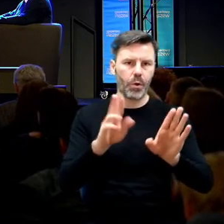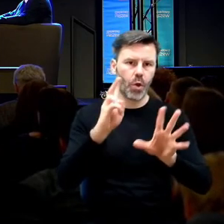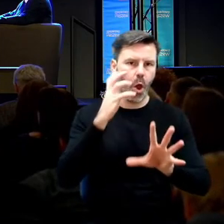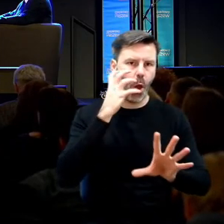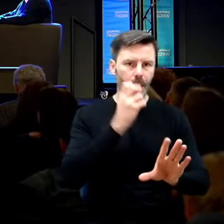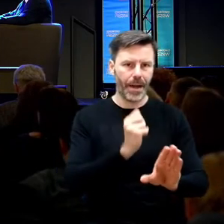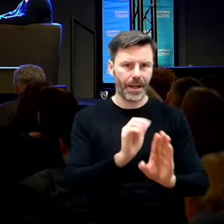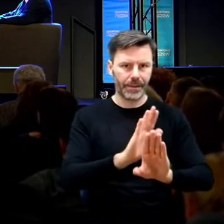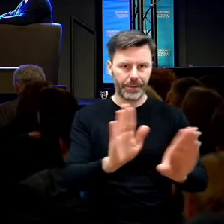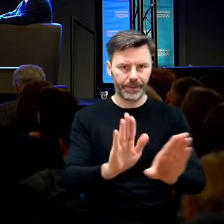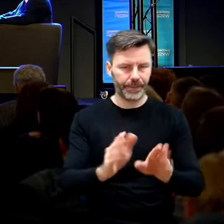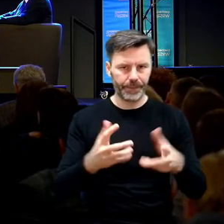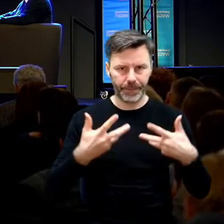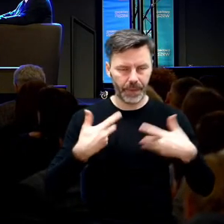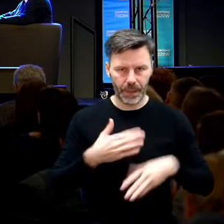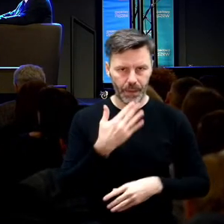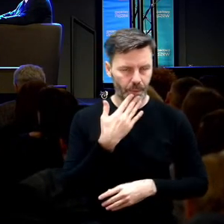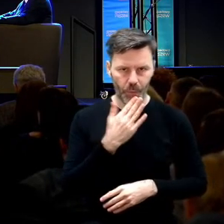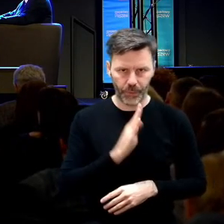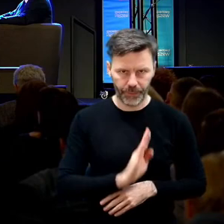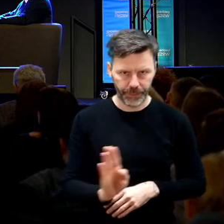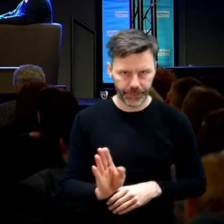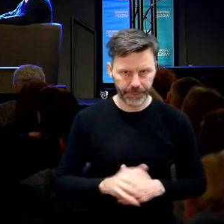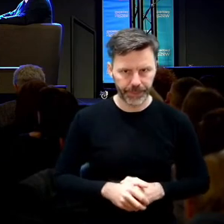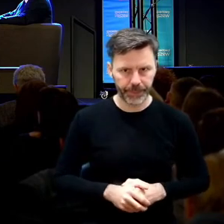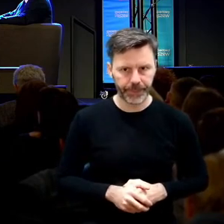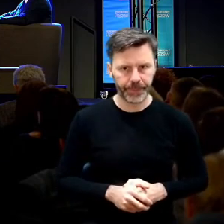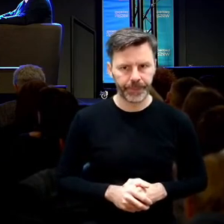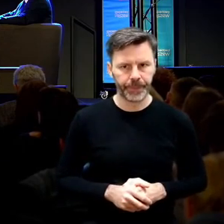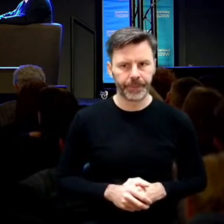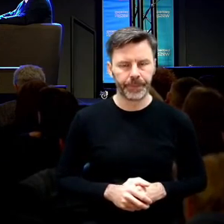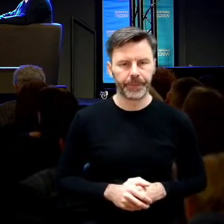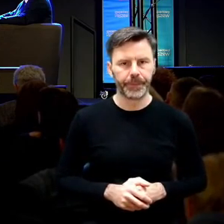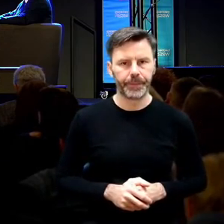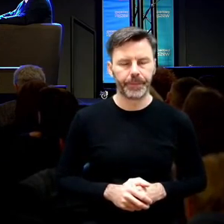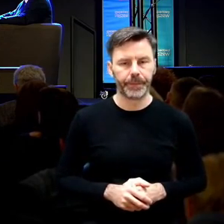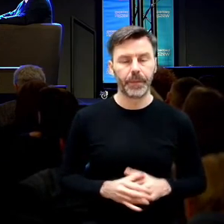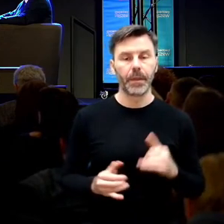Ale powiem tylko tak, przy każdych oficjalnych spotkaniach,